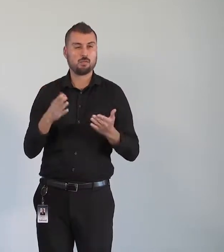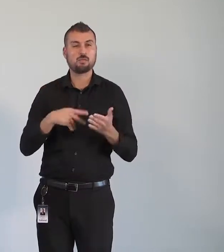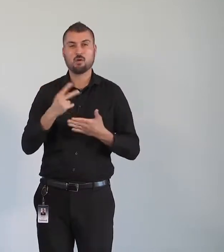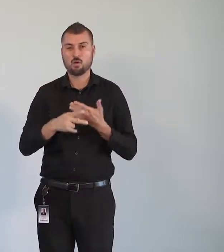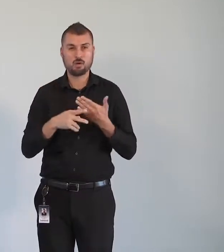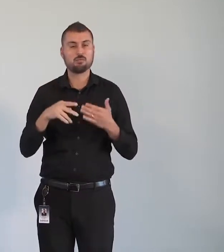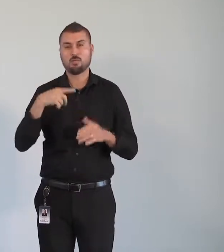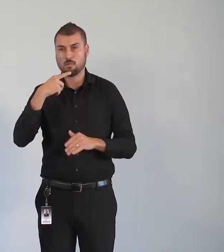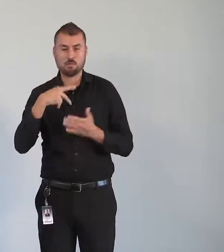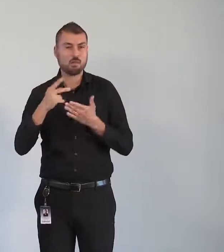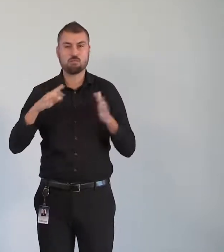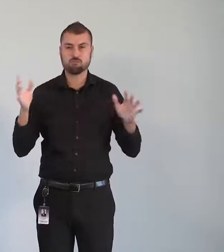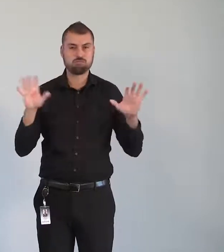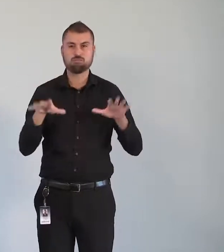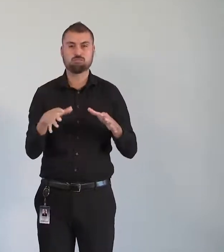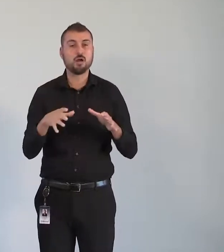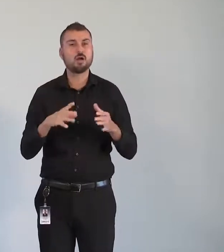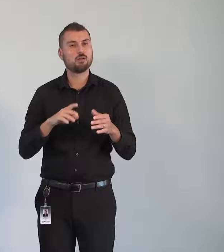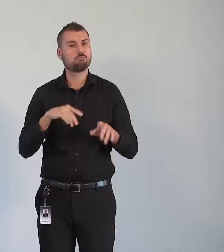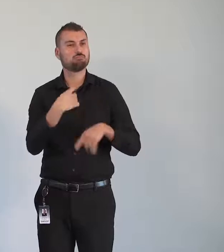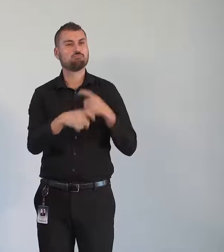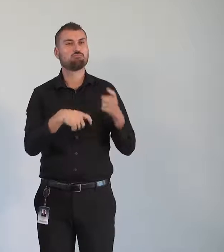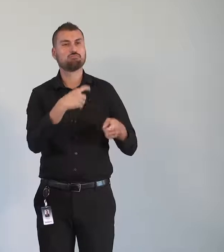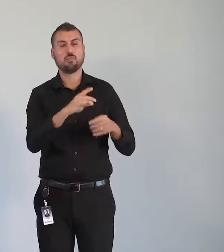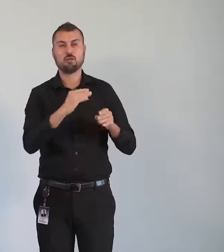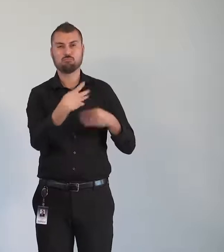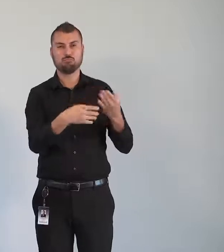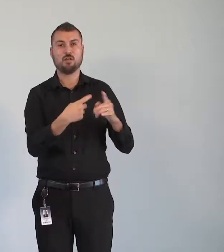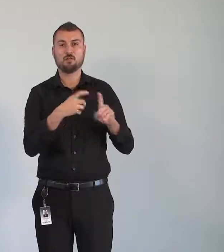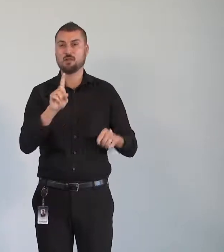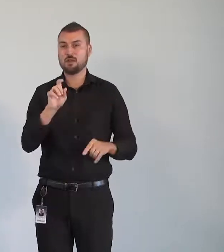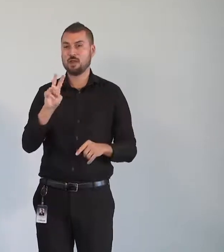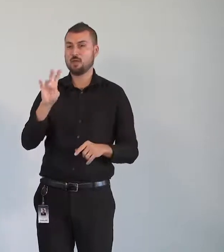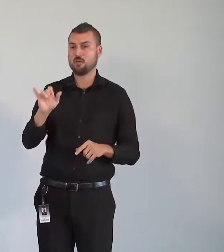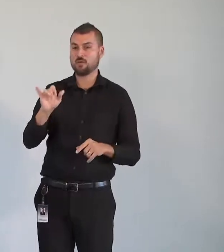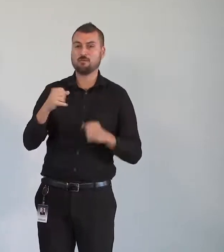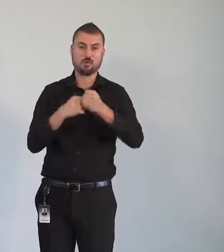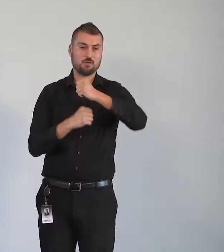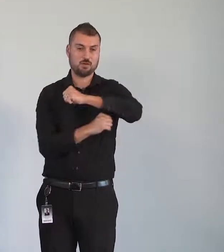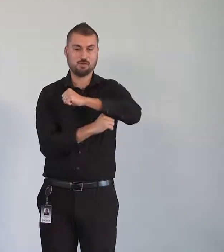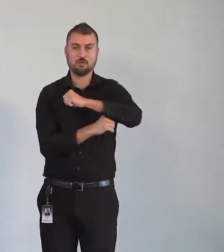los acompañan son generosamente apoyados por la Fundación de la Familia Downing los maravillosos amigos del